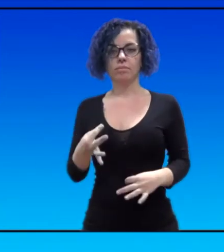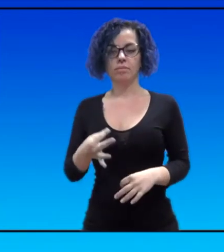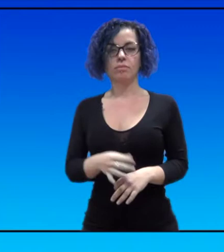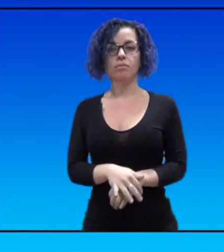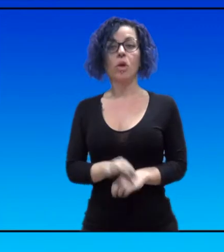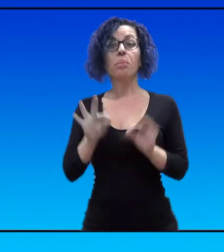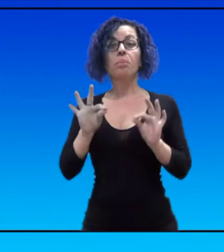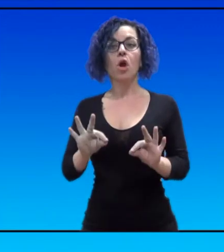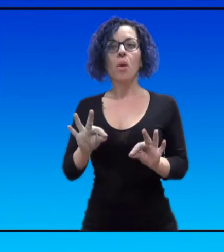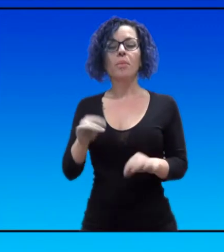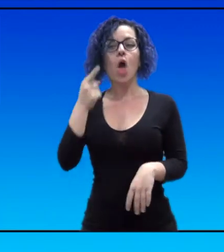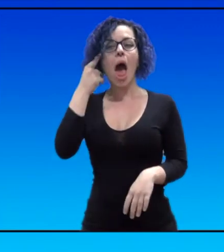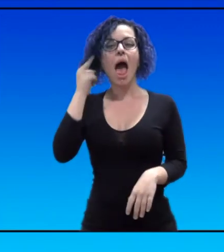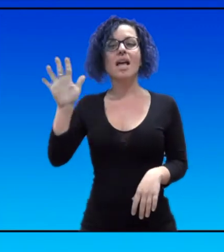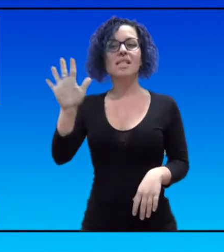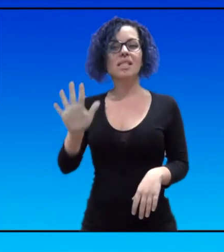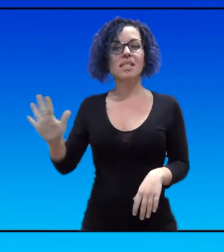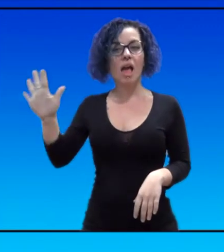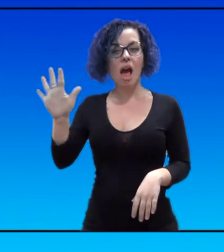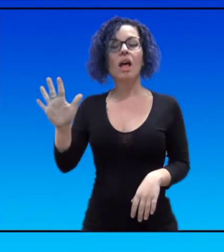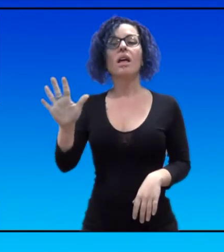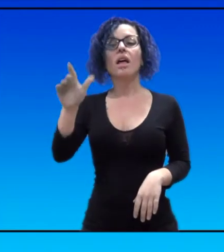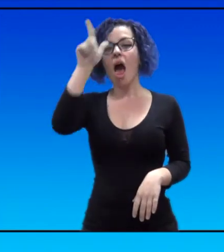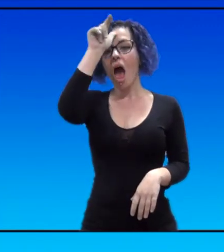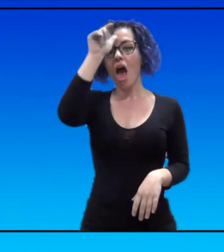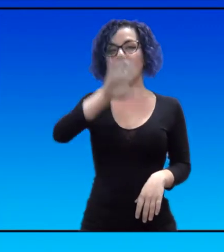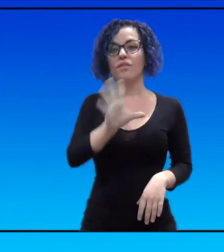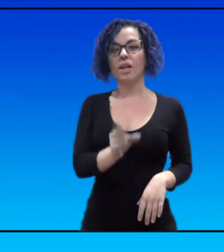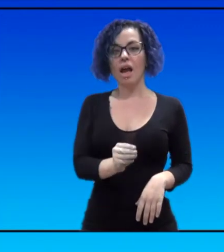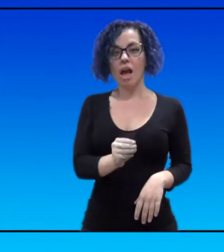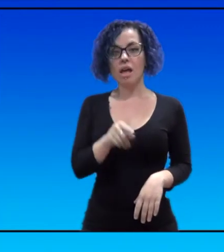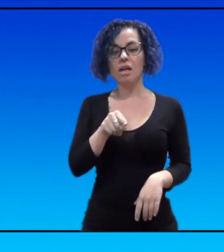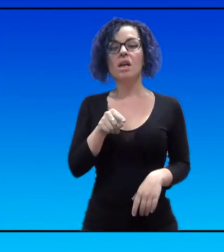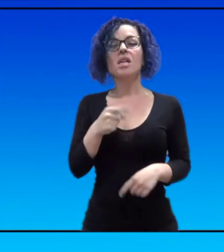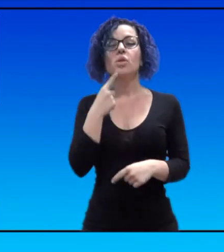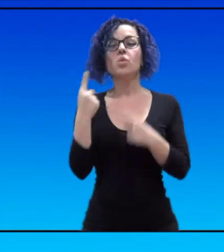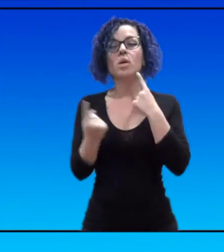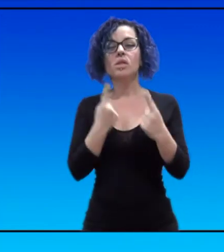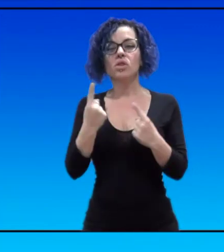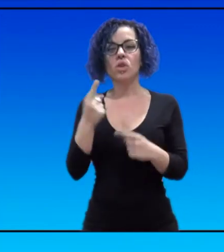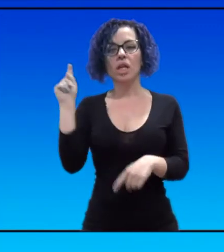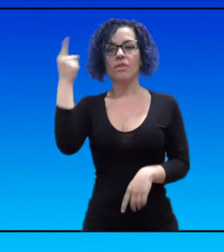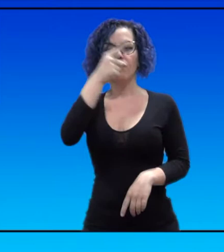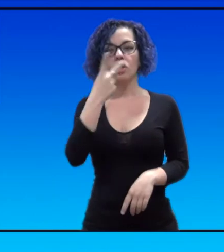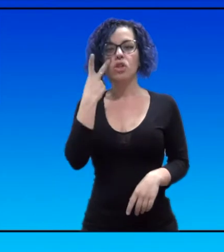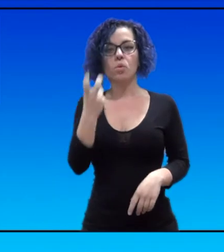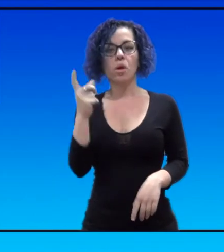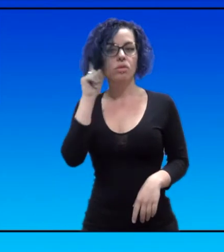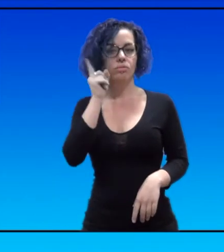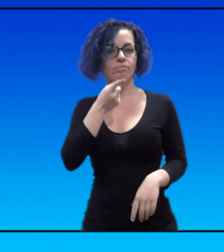Ed è in Asia ed in Africa che si riscontrano le situazioni più difficili nel campo della sordità.